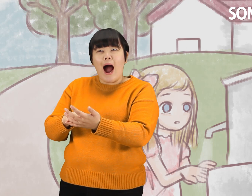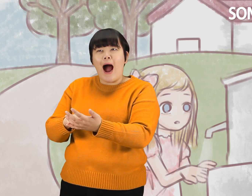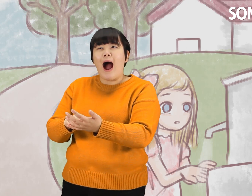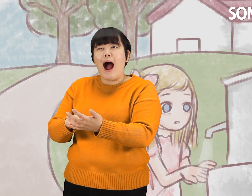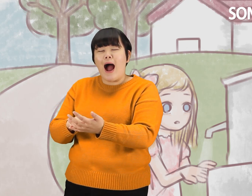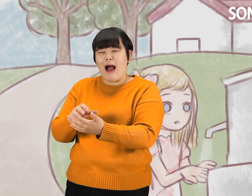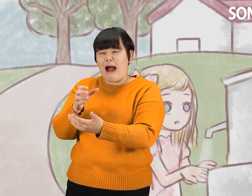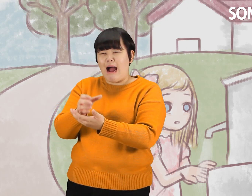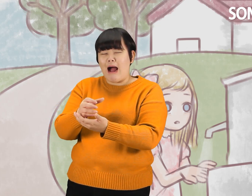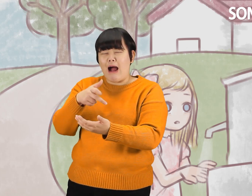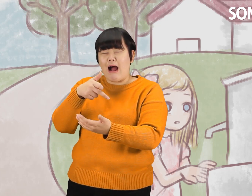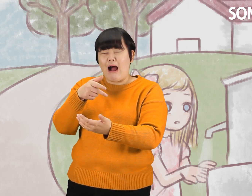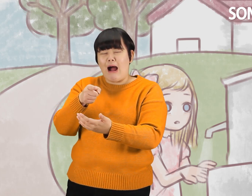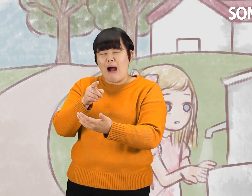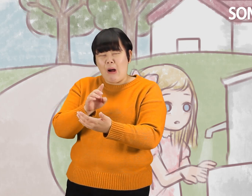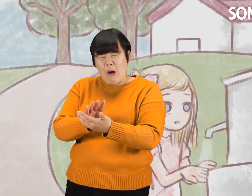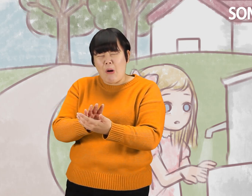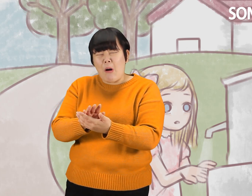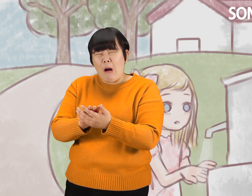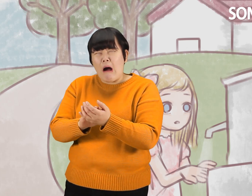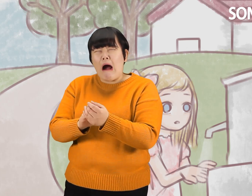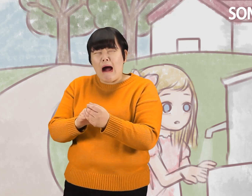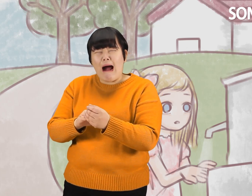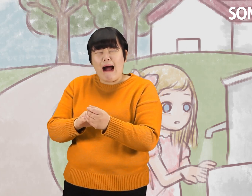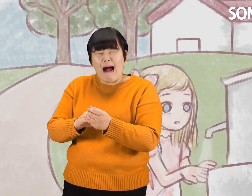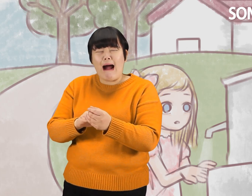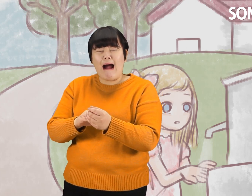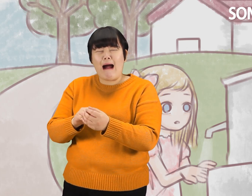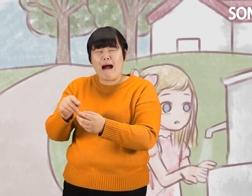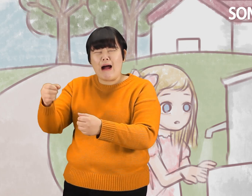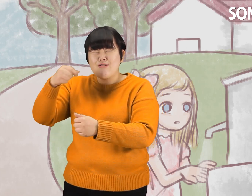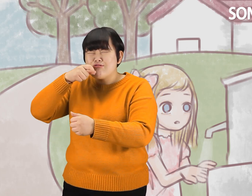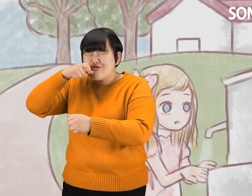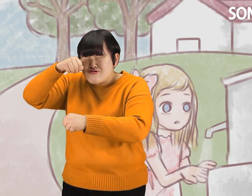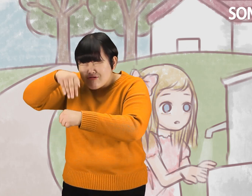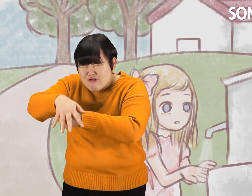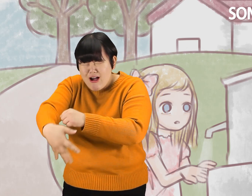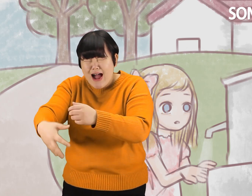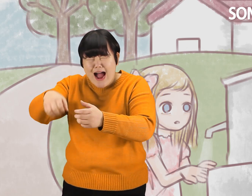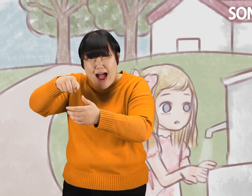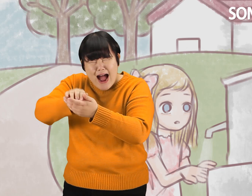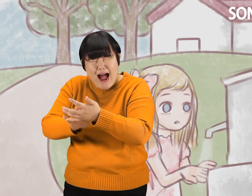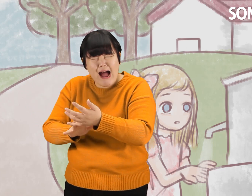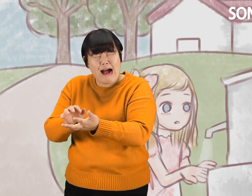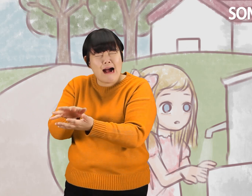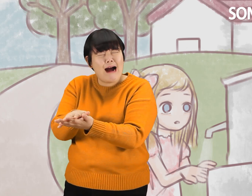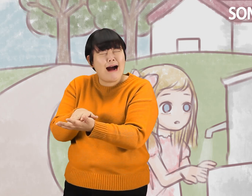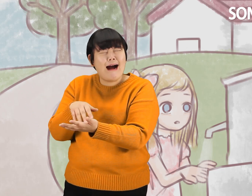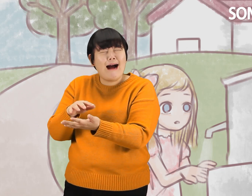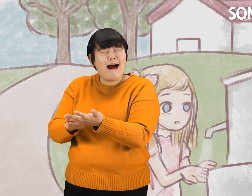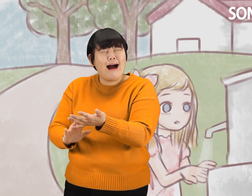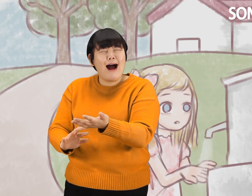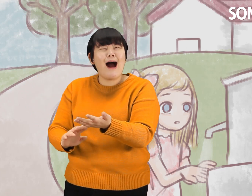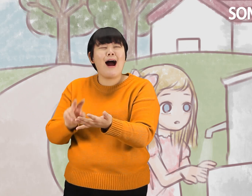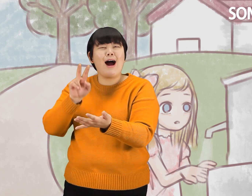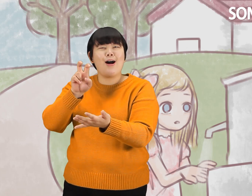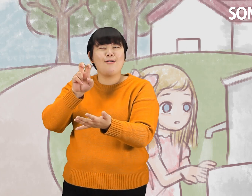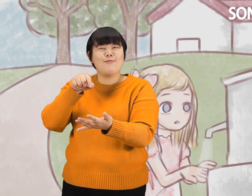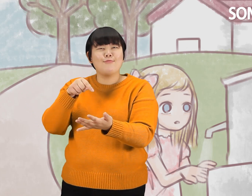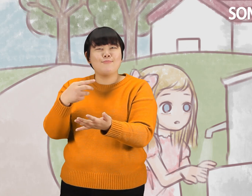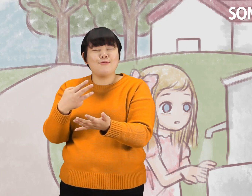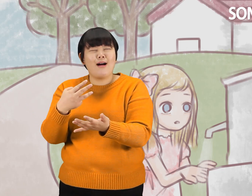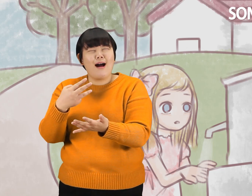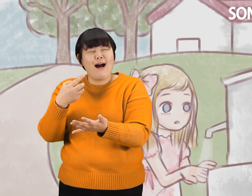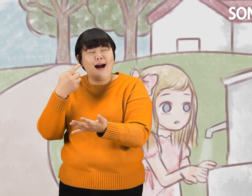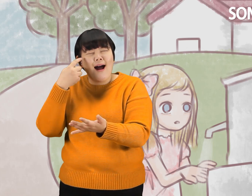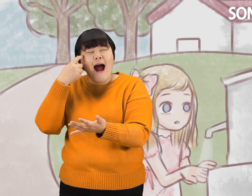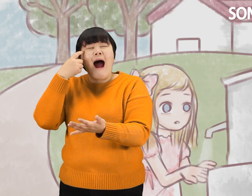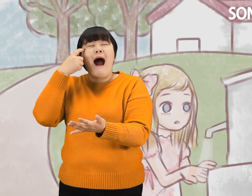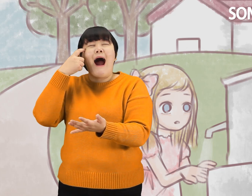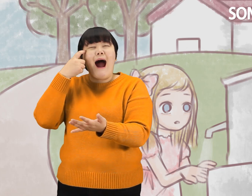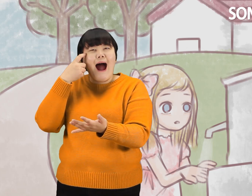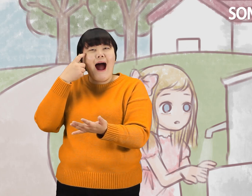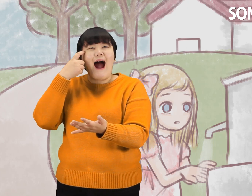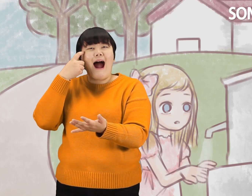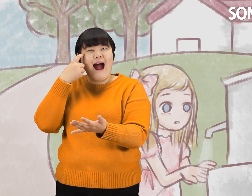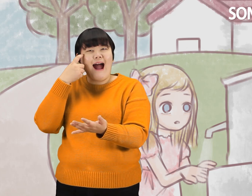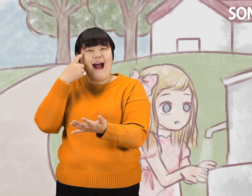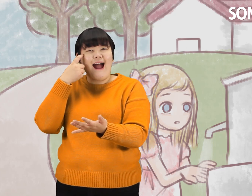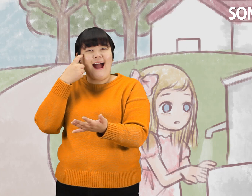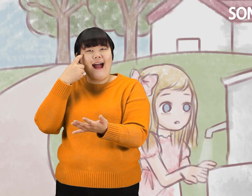初めてヘレンは手に握っているボウルカップで手に触れたしっとりとしたものに水であることを悟りました。